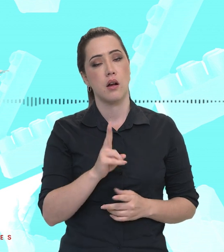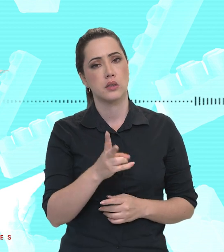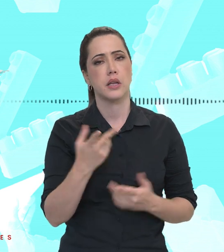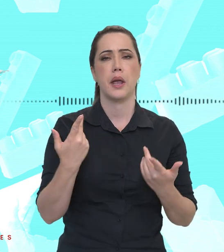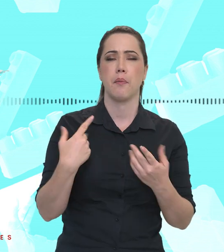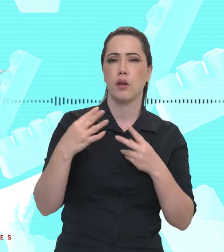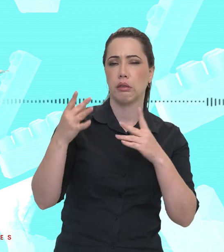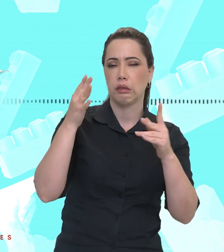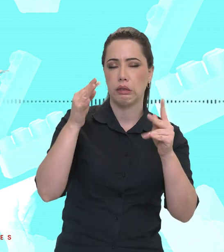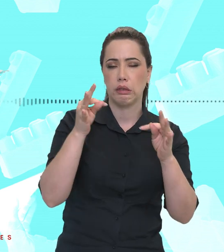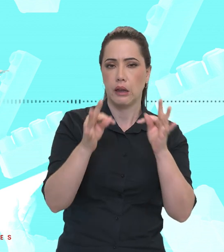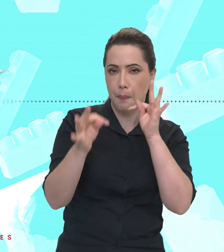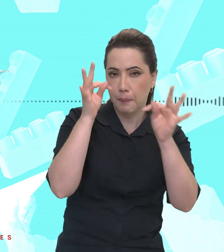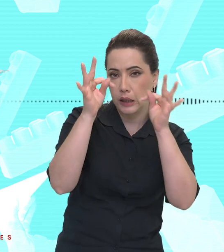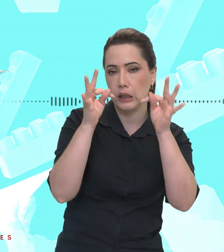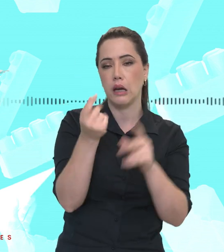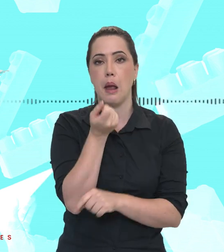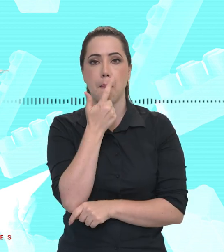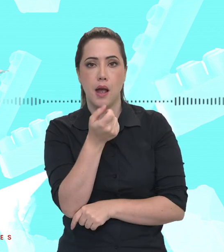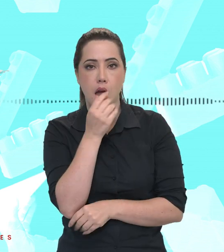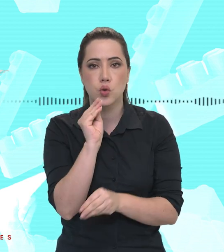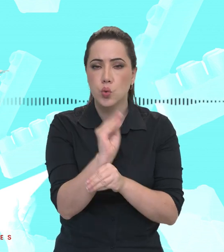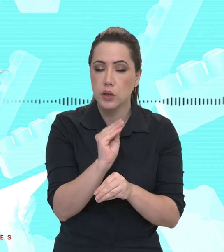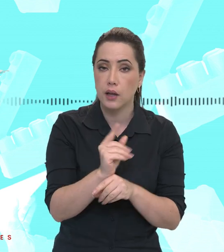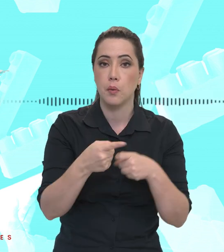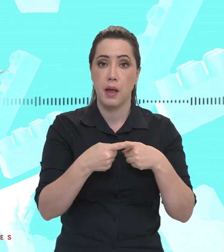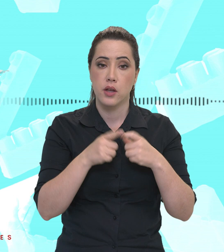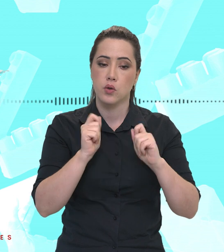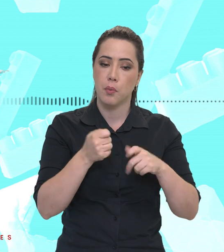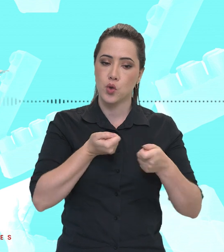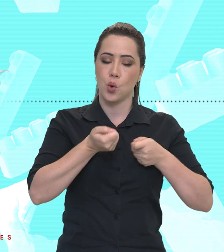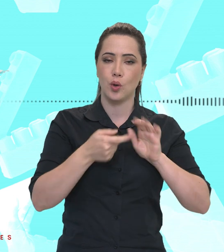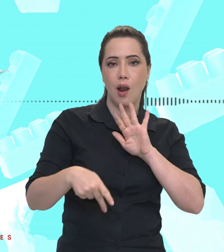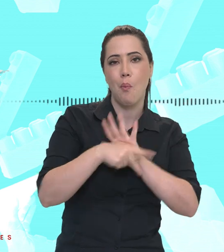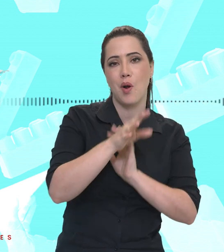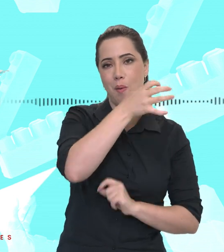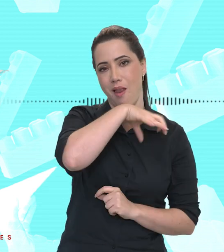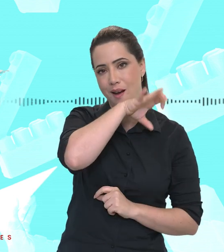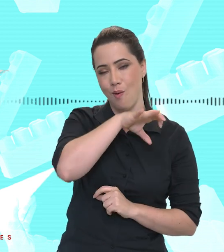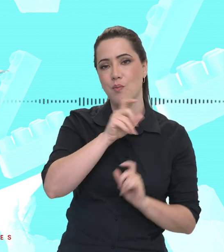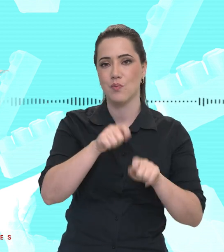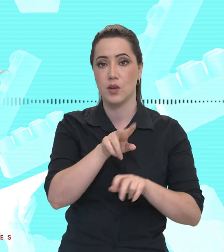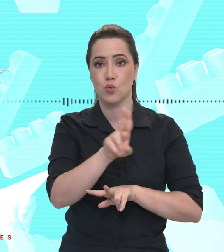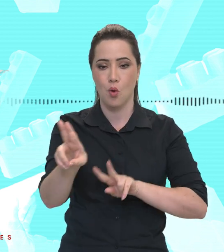o diagnóstico, terapia, exercícios físicos e acompanhamento médico, ela pode finalmente domesticá-los e até chamá-los pelos verdadeiros nomes.